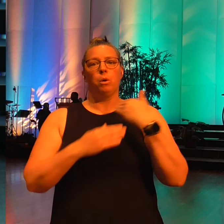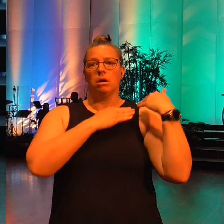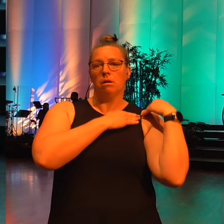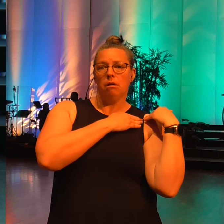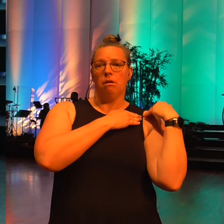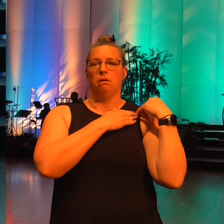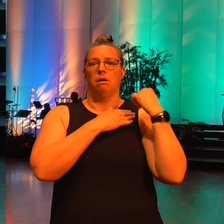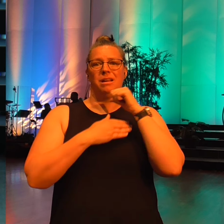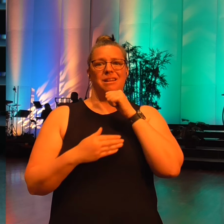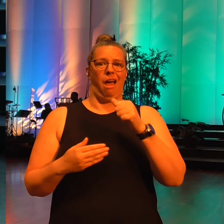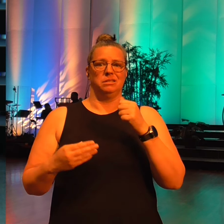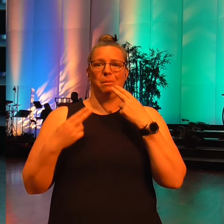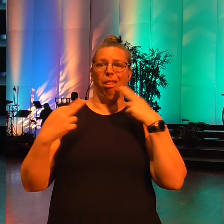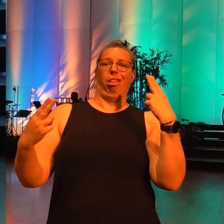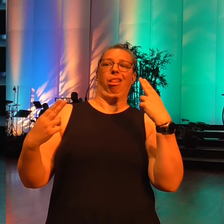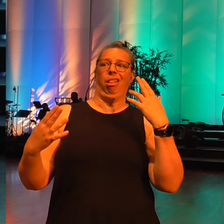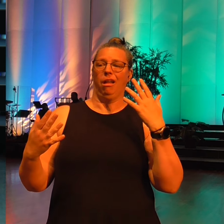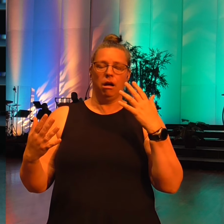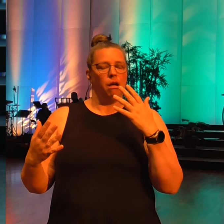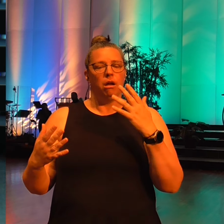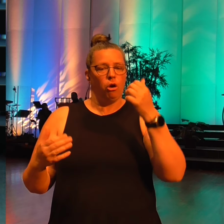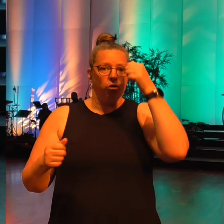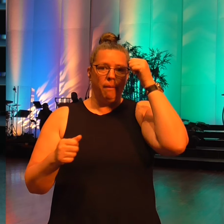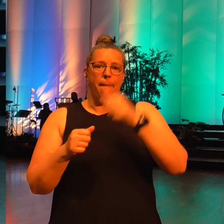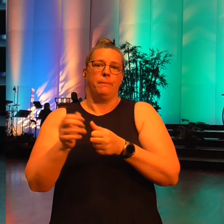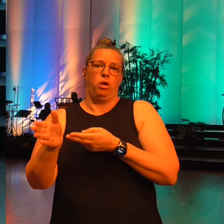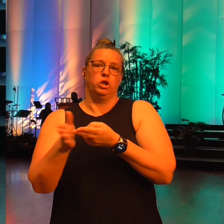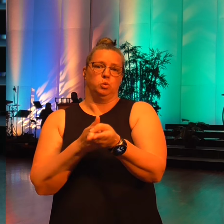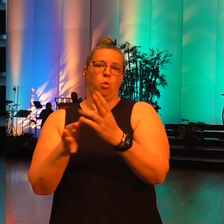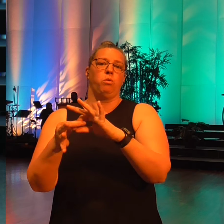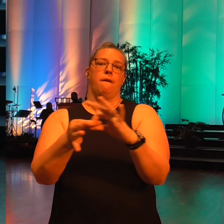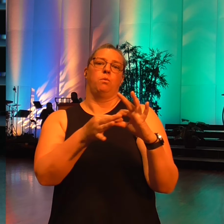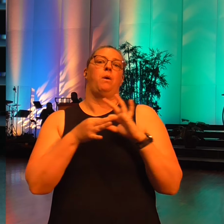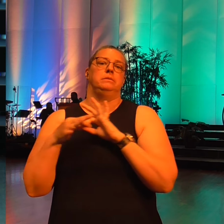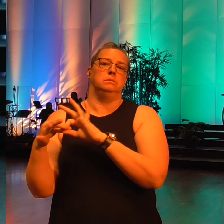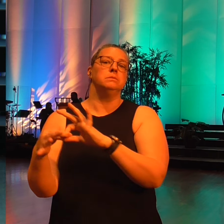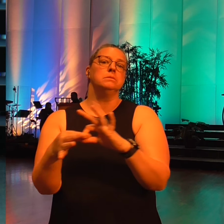recordar esa verdad de unidad de unidad Y espero que eso se exprese en los increíbles principios